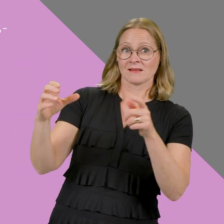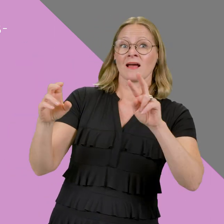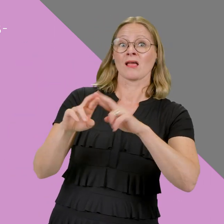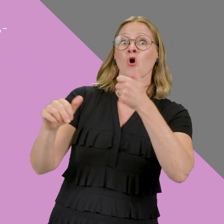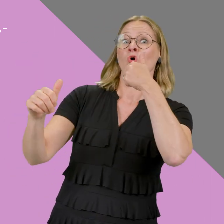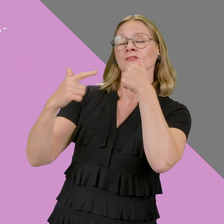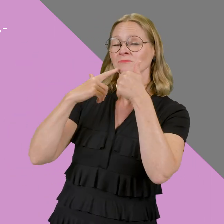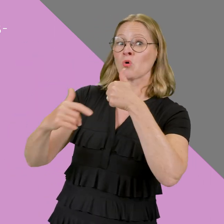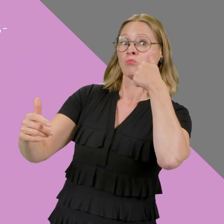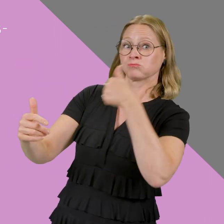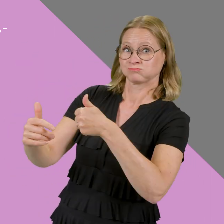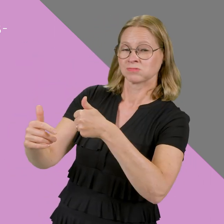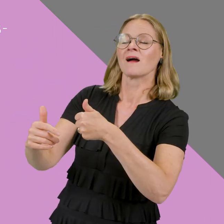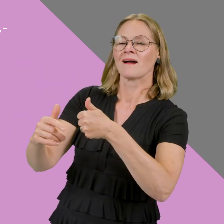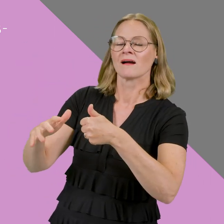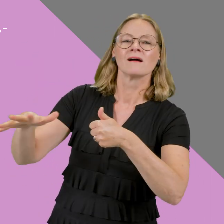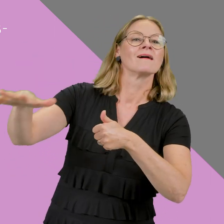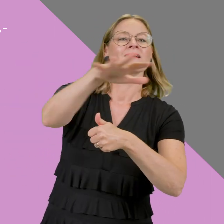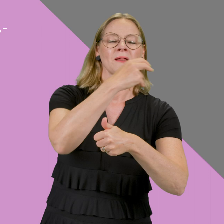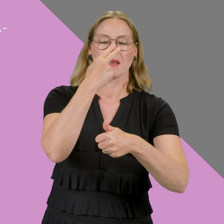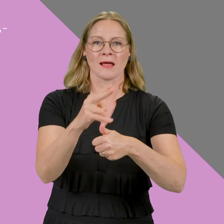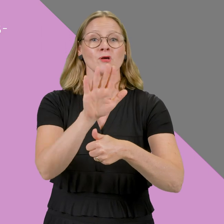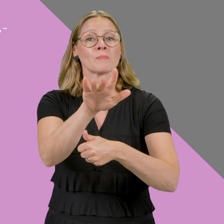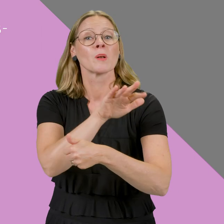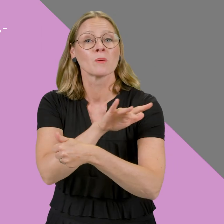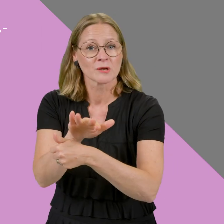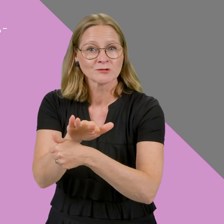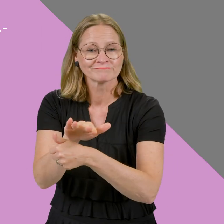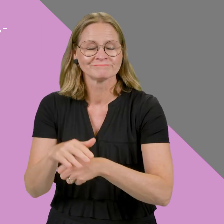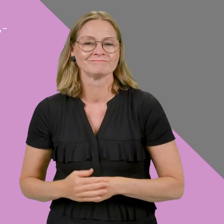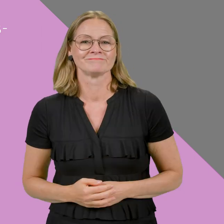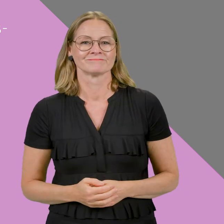esimerkiksi peukuttamalla, numerosi näkyy muille.